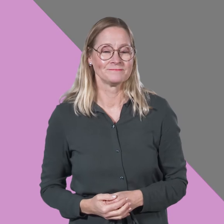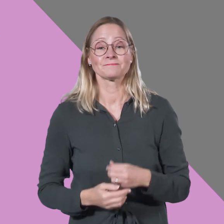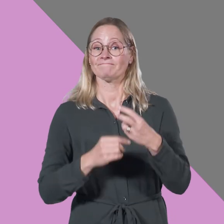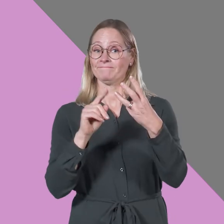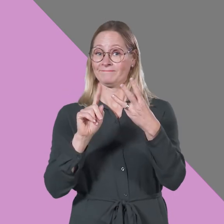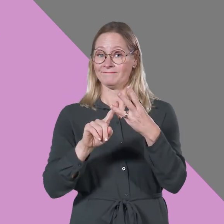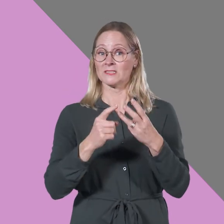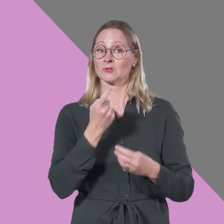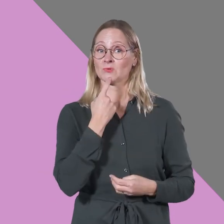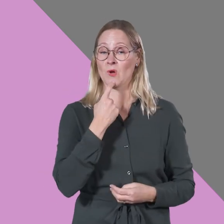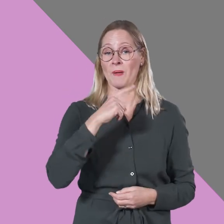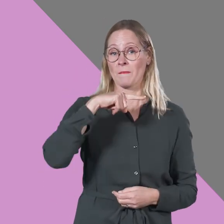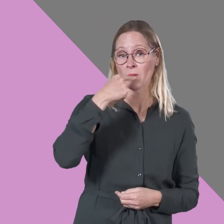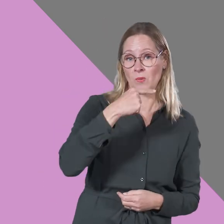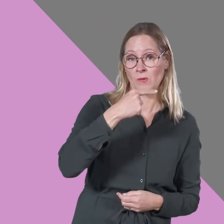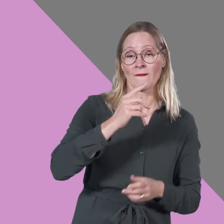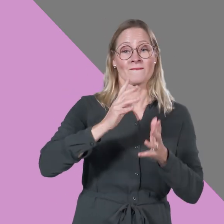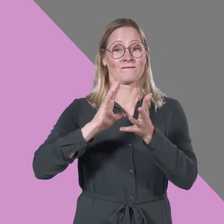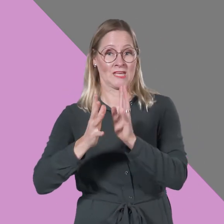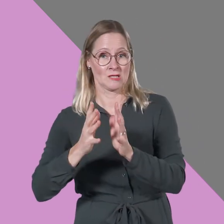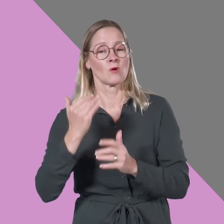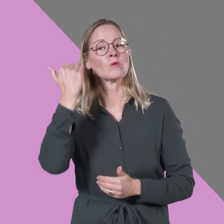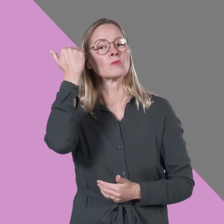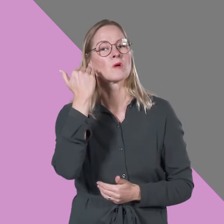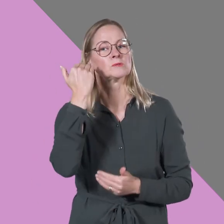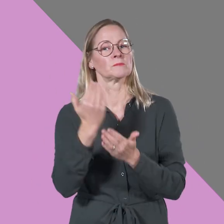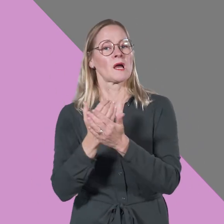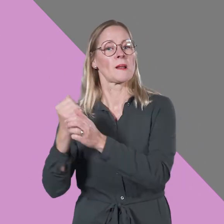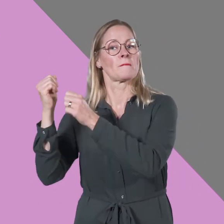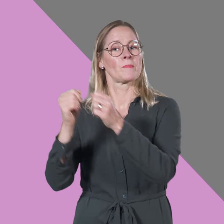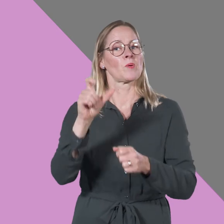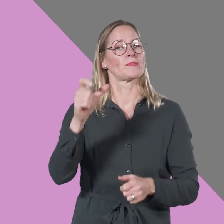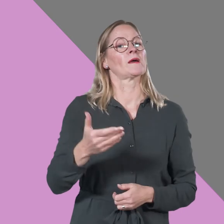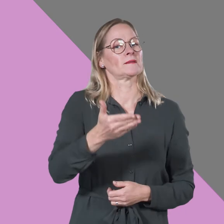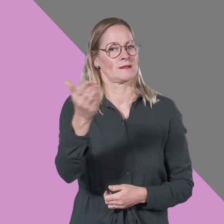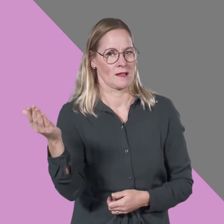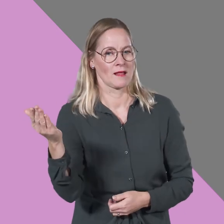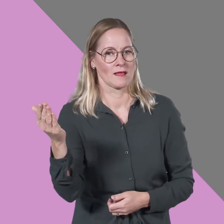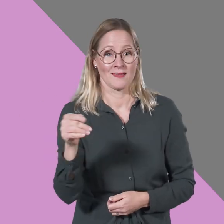Suomea puhuen ja viittoen huonokuuloisille maahanmuuttajille -kurssilla -